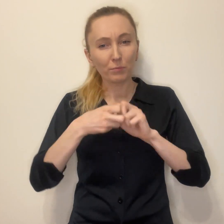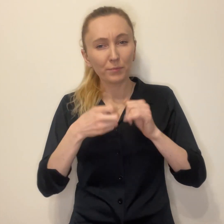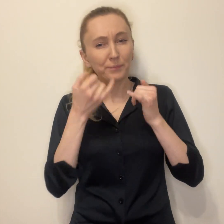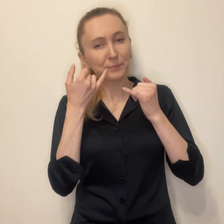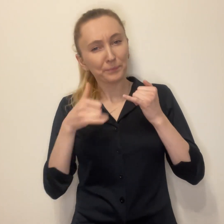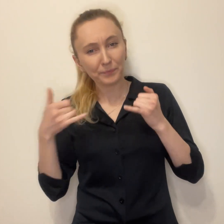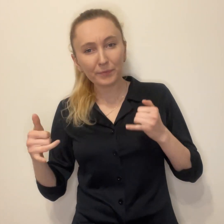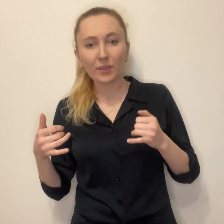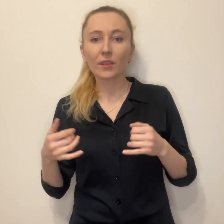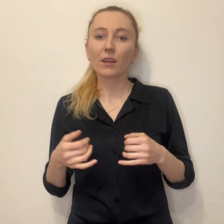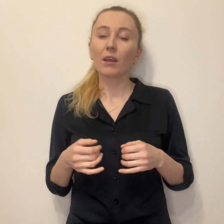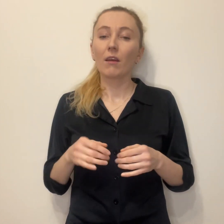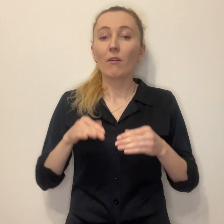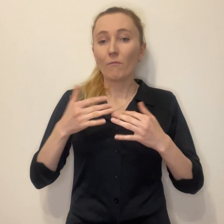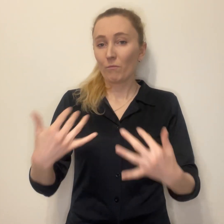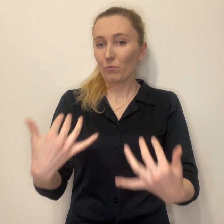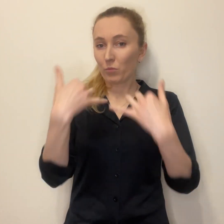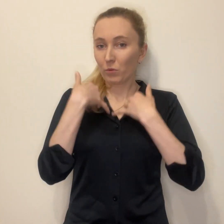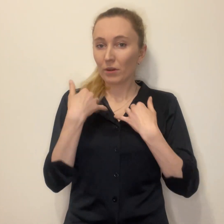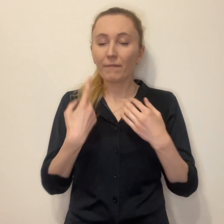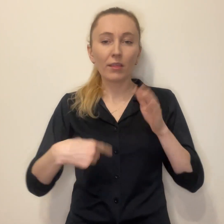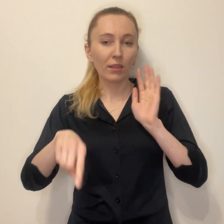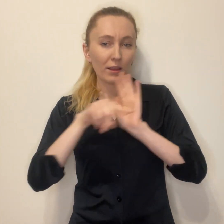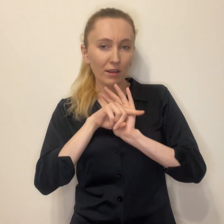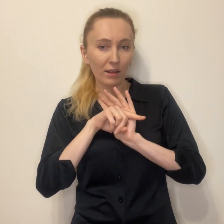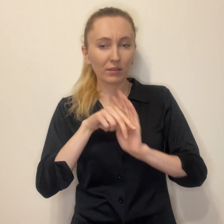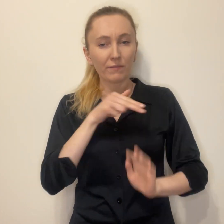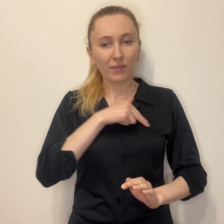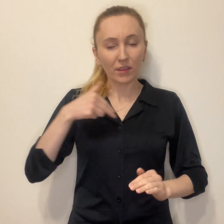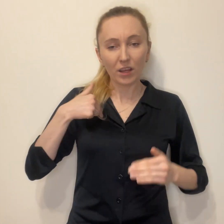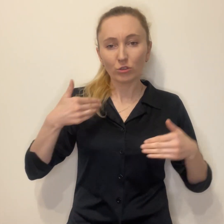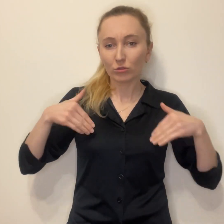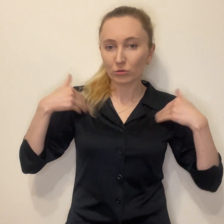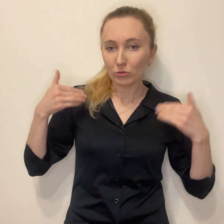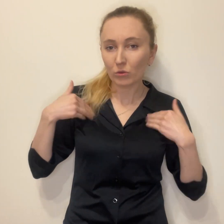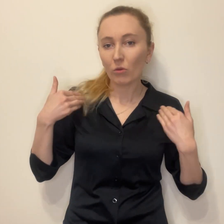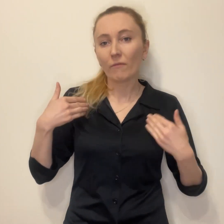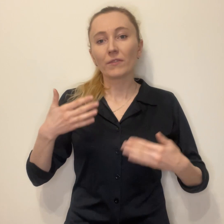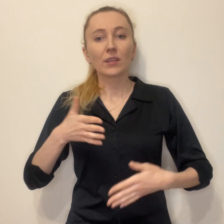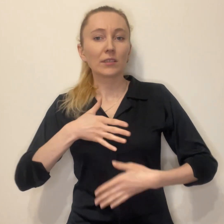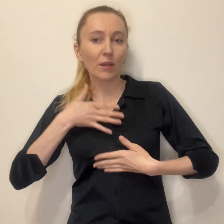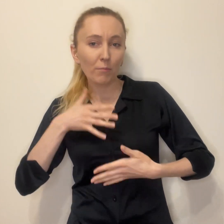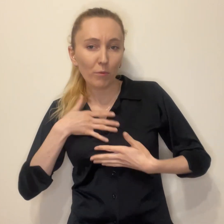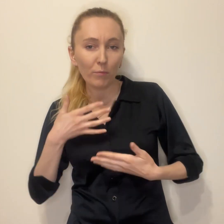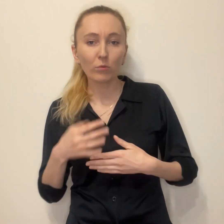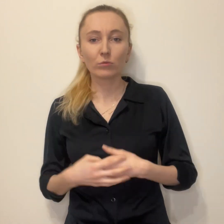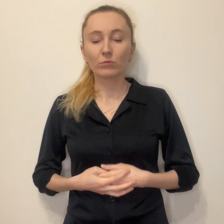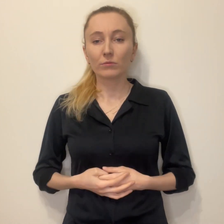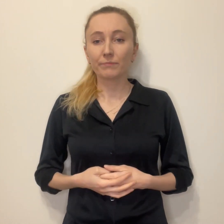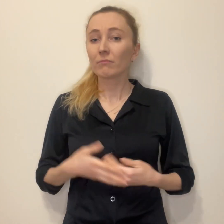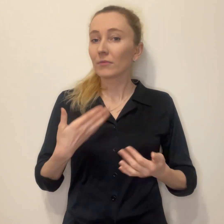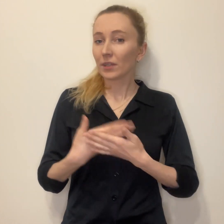mają niekorzystny obciążający wpływ na kondycję i zdrowie psychiczne nas wszystkich.